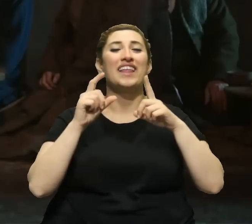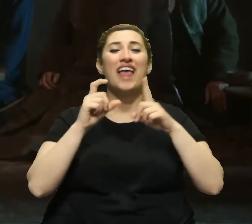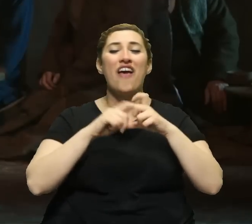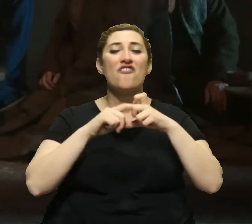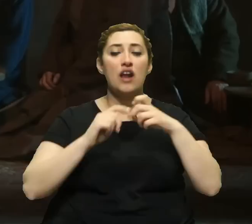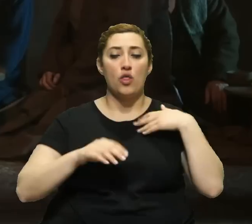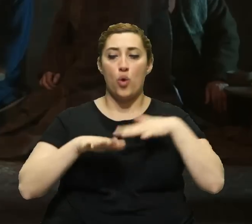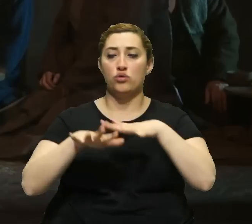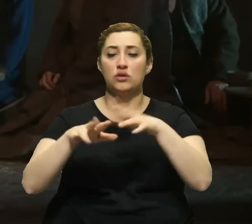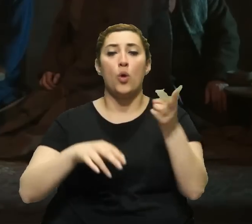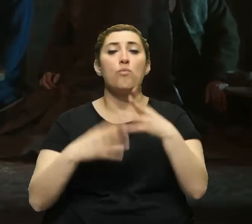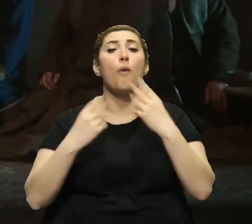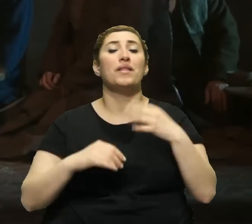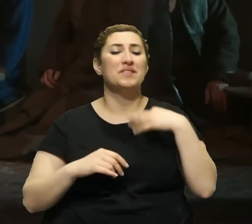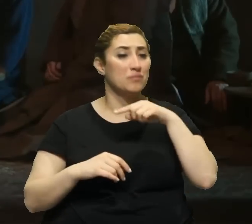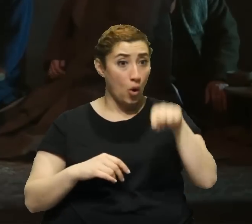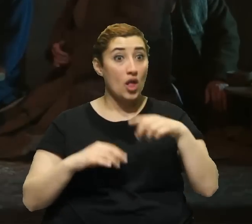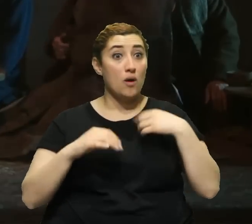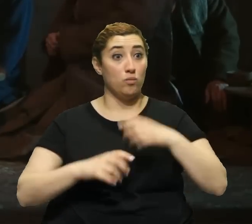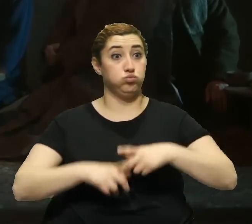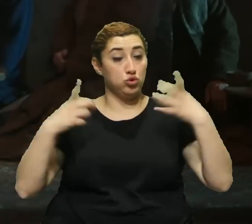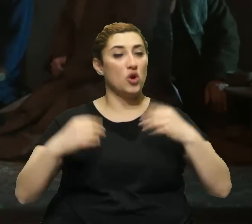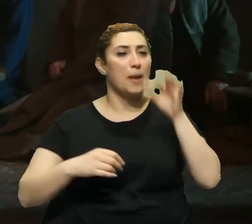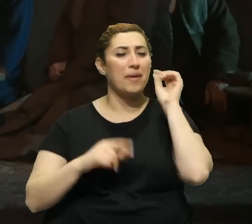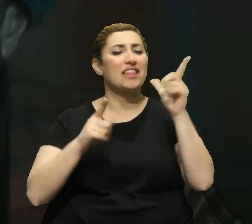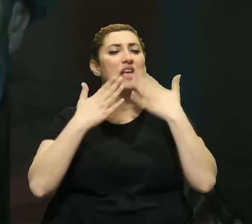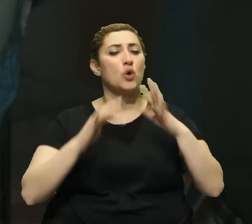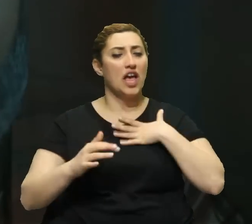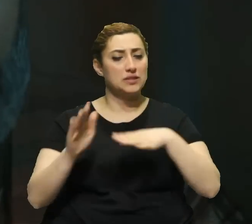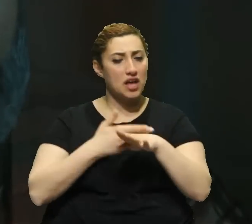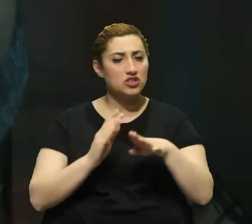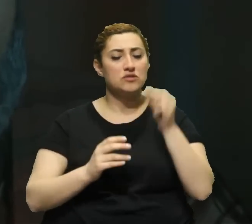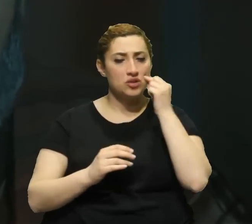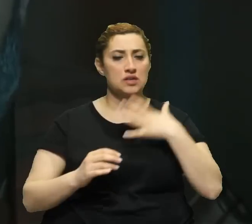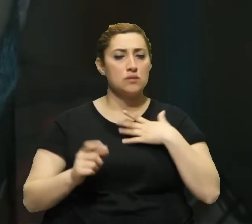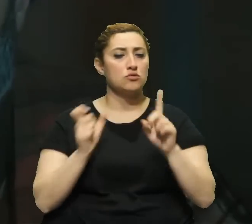Pusatlanırsak Bey'e ihtiyacımız kalmaz. Malımızı da, canımızı da kendimiz koruruz.